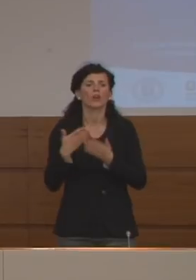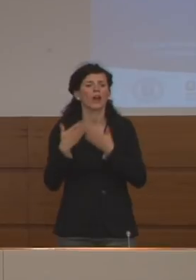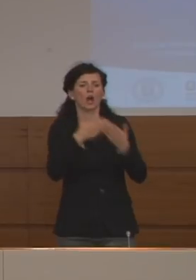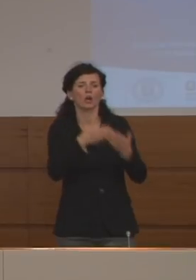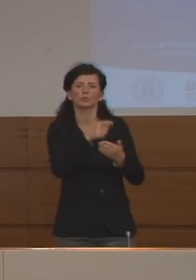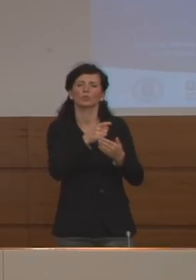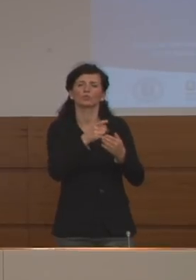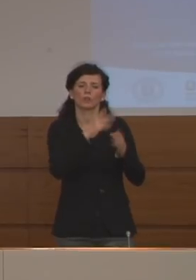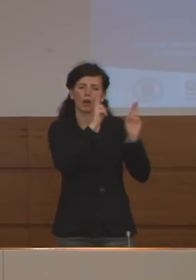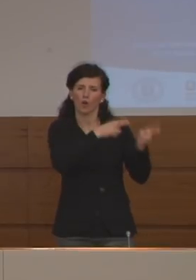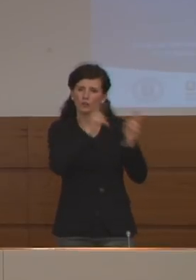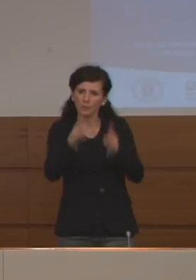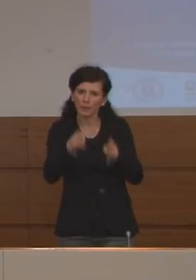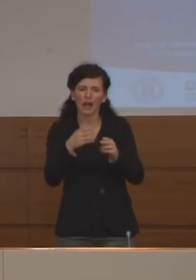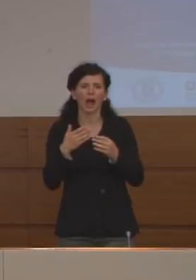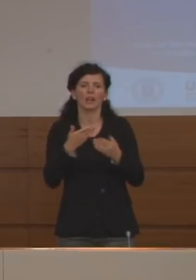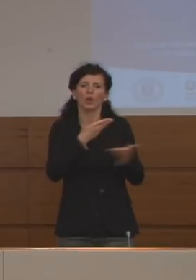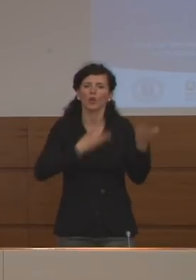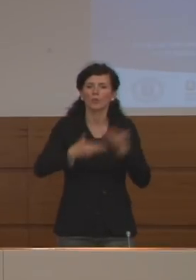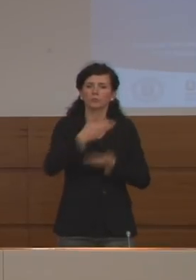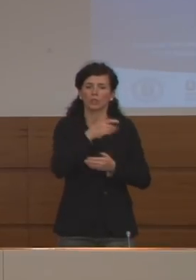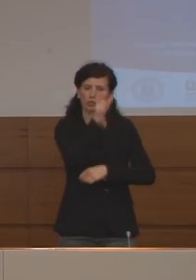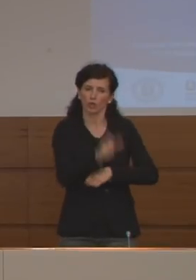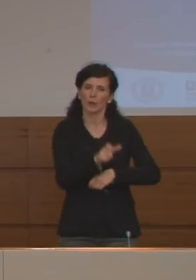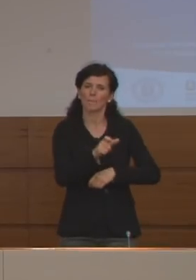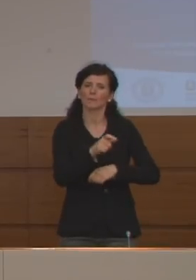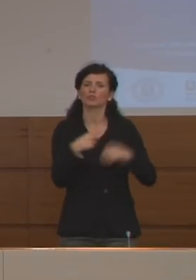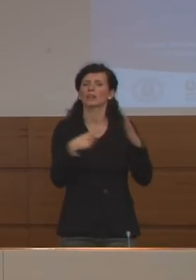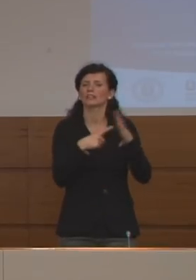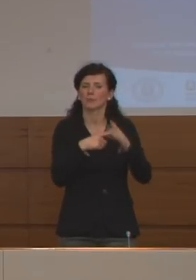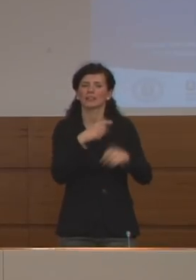sanitario che ancora una volta voglio ringraziare perché è quello che più è